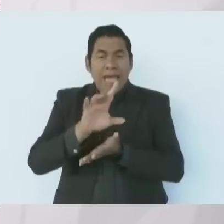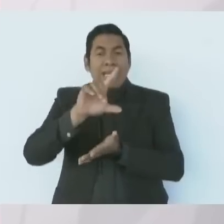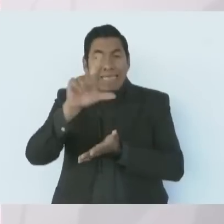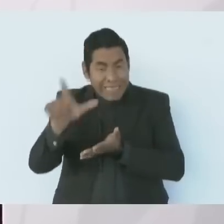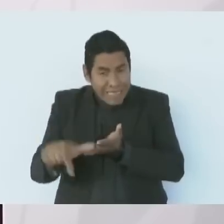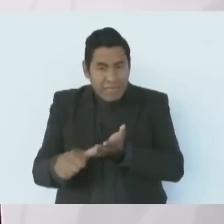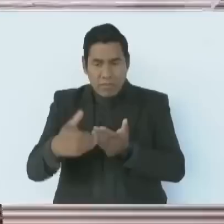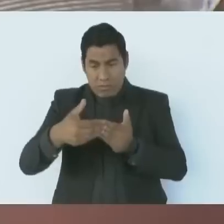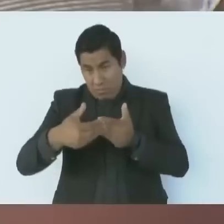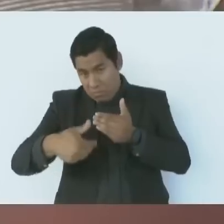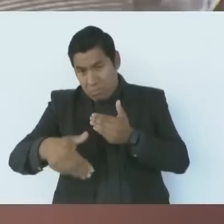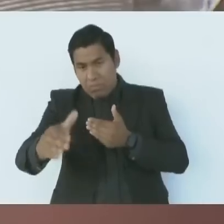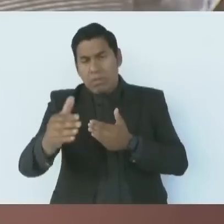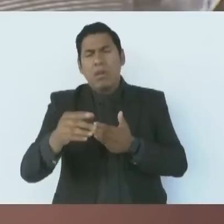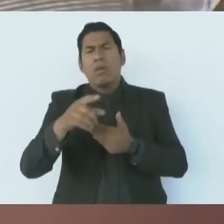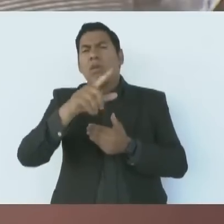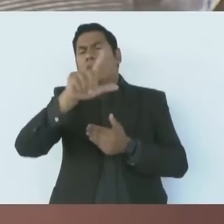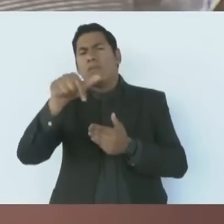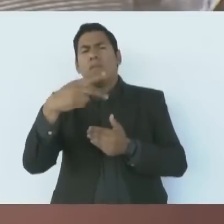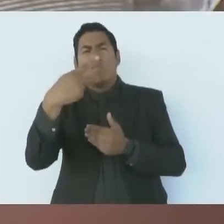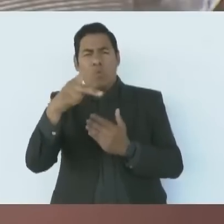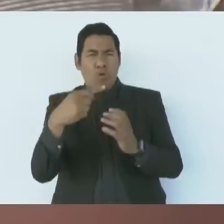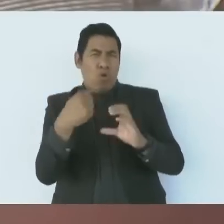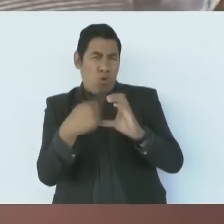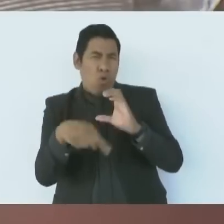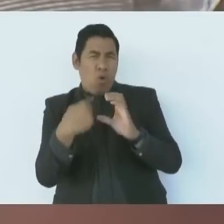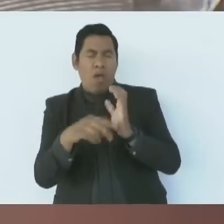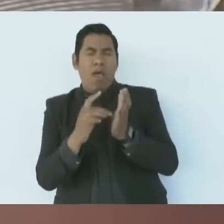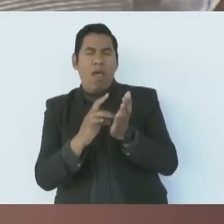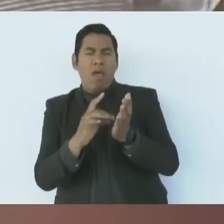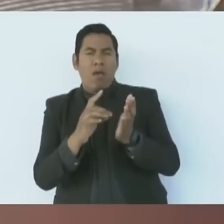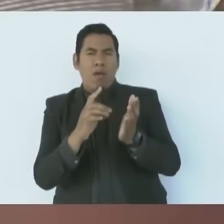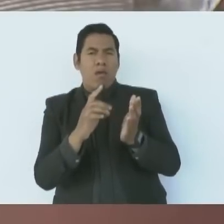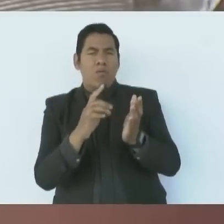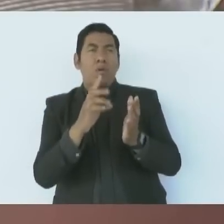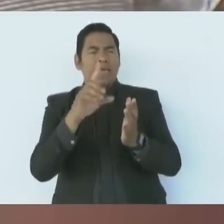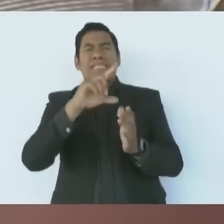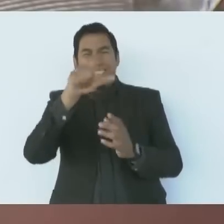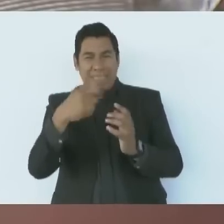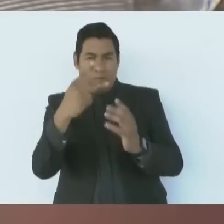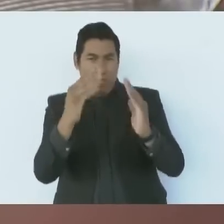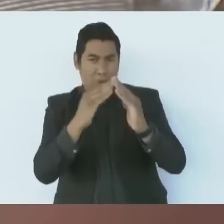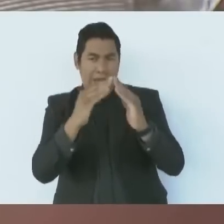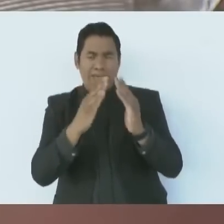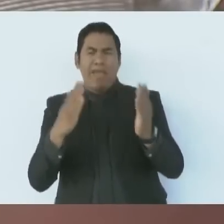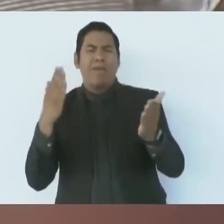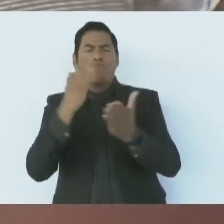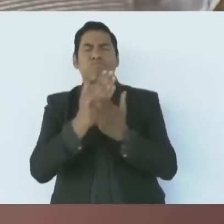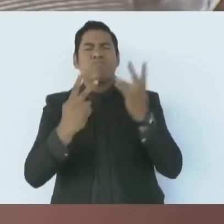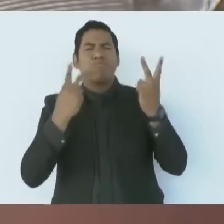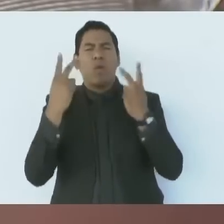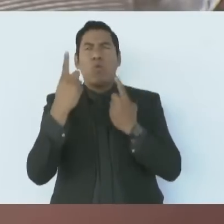de ahí van a recibir dos visitas Bueno una visita en la cual van a evaluar las condiciones sociales